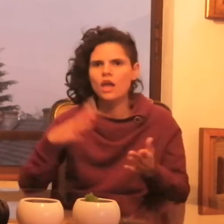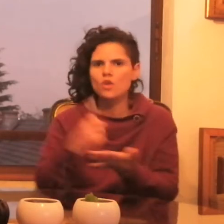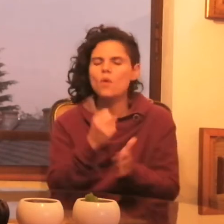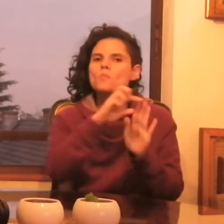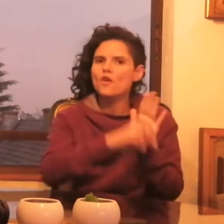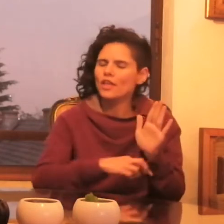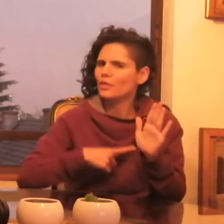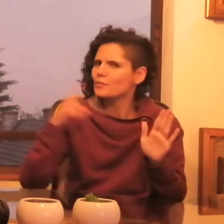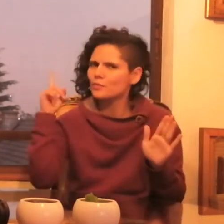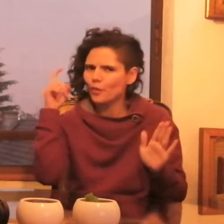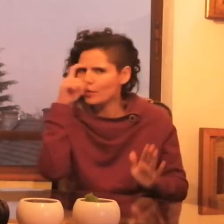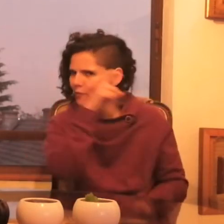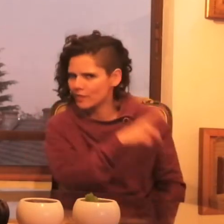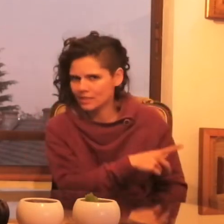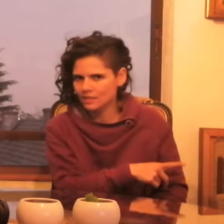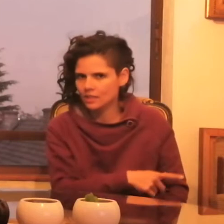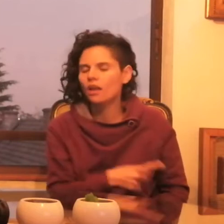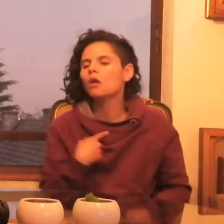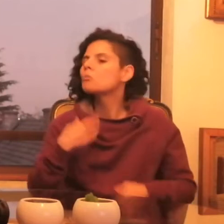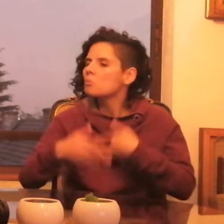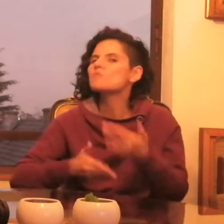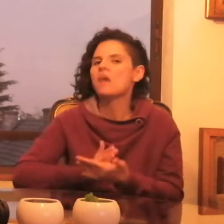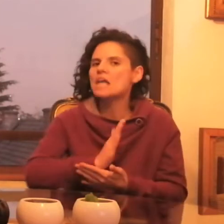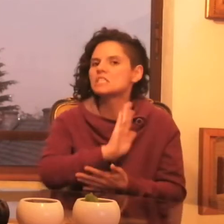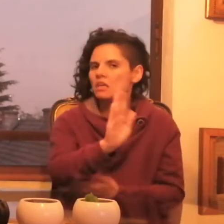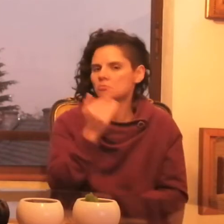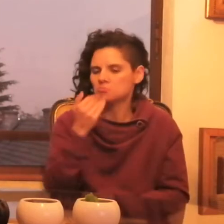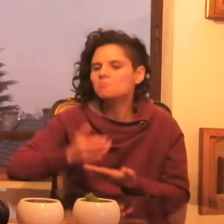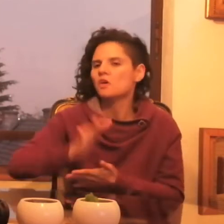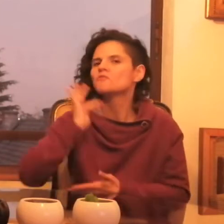complicado y sigue y va a seguir mucho rato - voy a seguir no mas - entonces es una